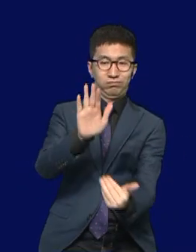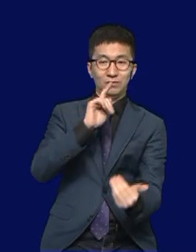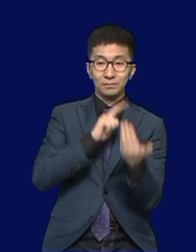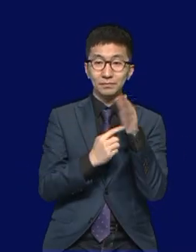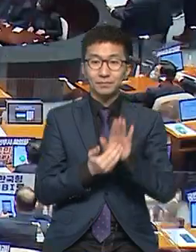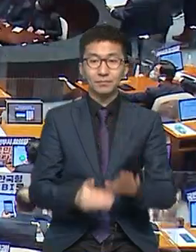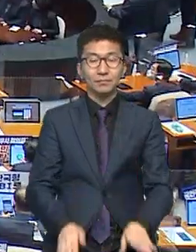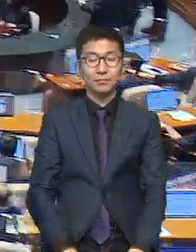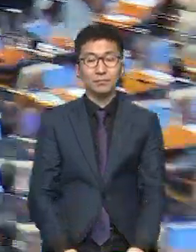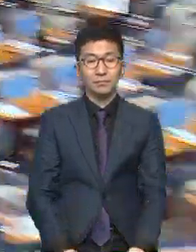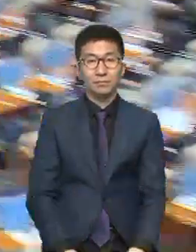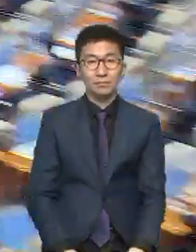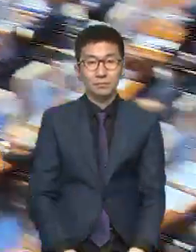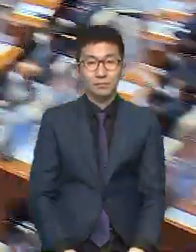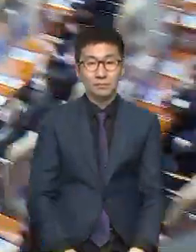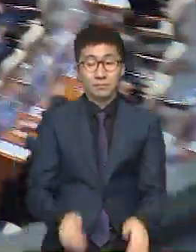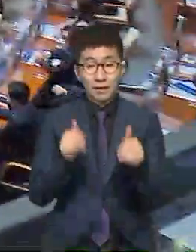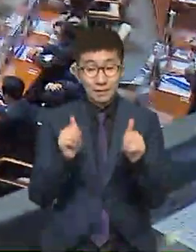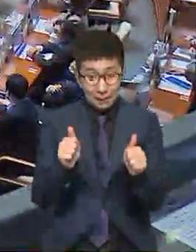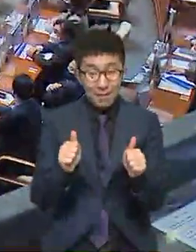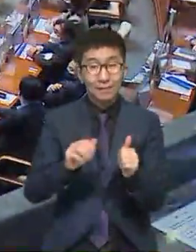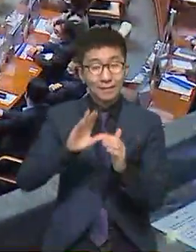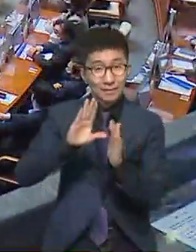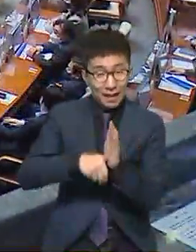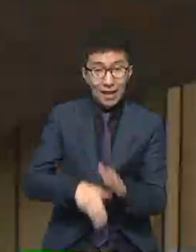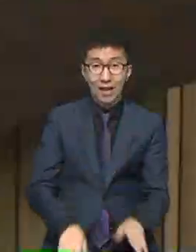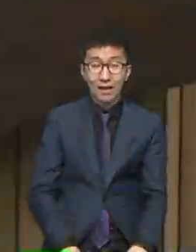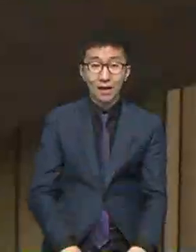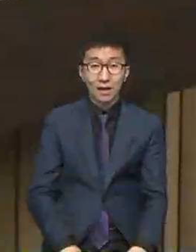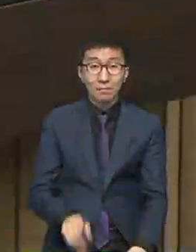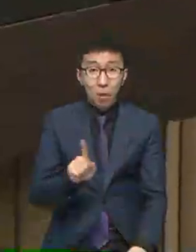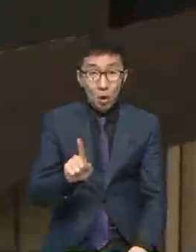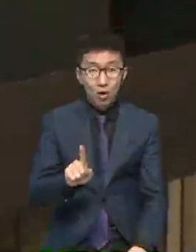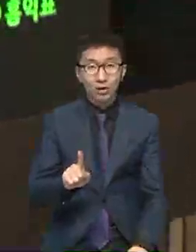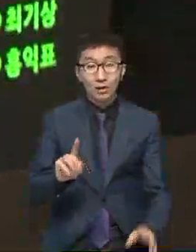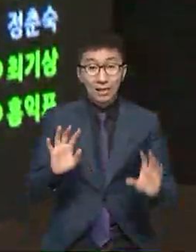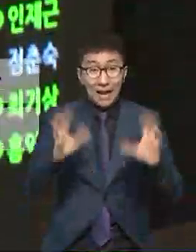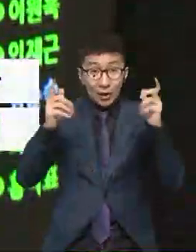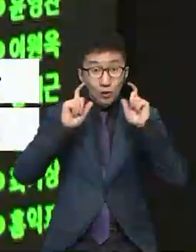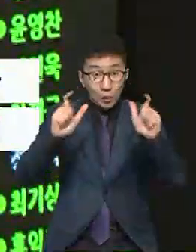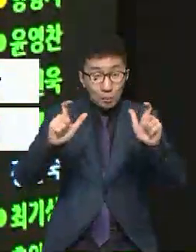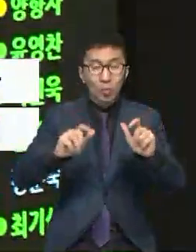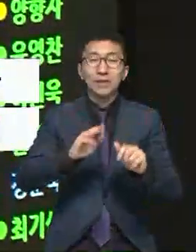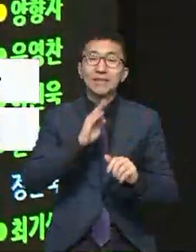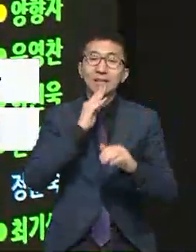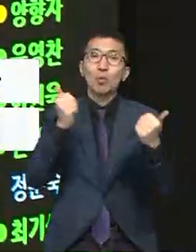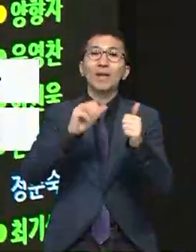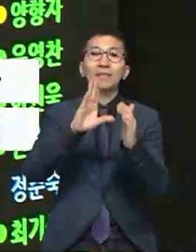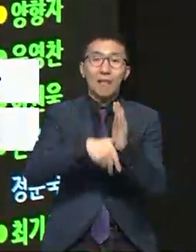이 재판관은 또 국회의장의 가결 선포에 대해서도 본회의에서 의사 절차가 적법하게 진행된 이상 심의, 표결권이